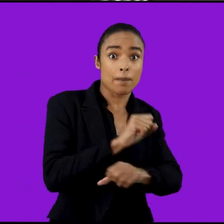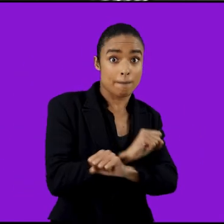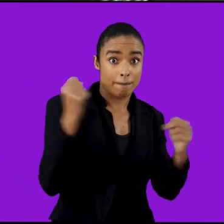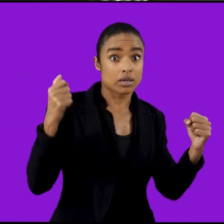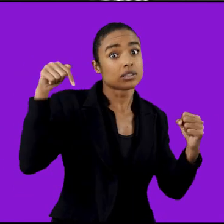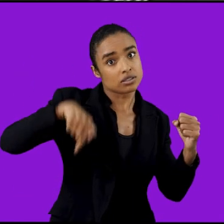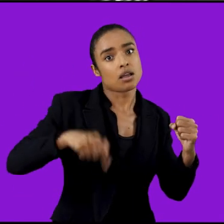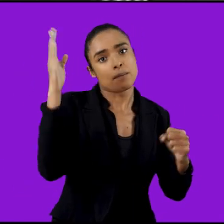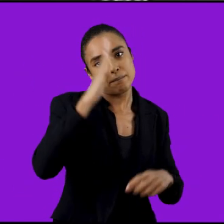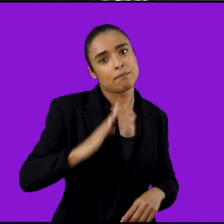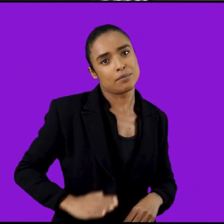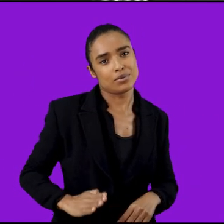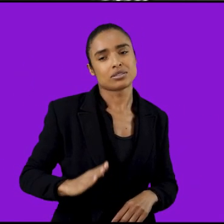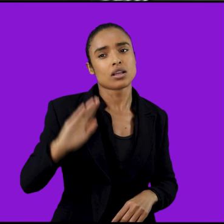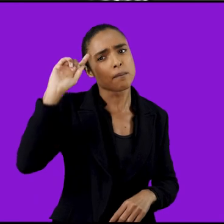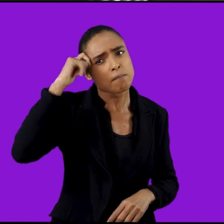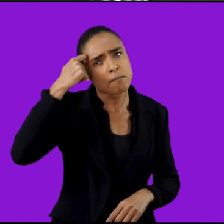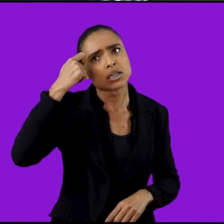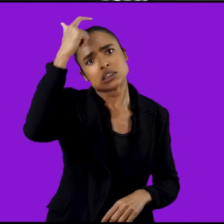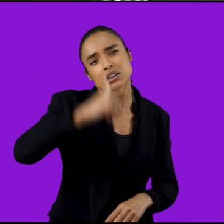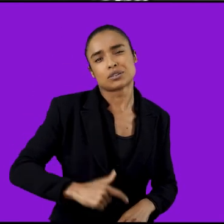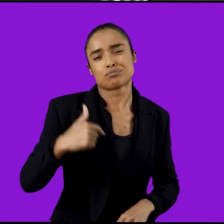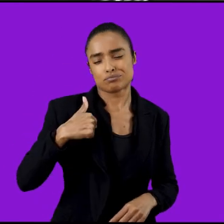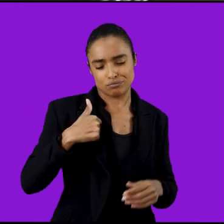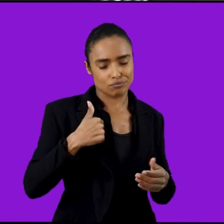no Brasil. Tem até uma frase, uma vez eu vi a Sueli falando. A Sueli Carneiro falando: